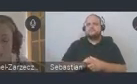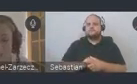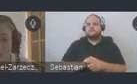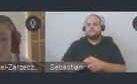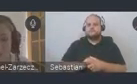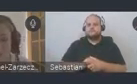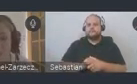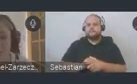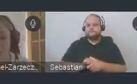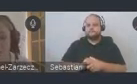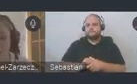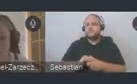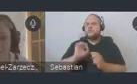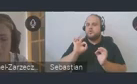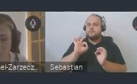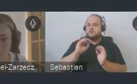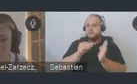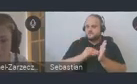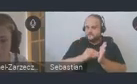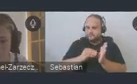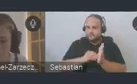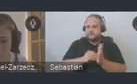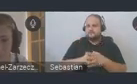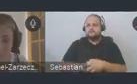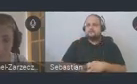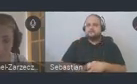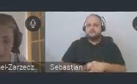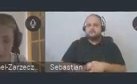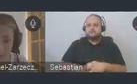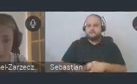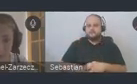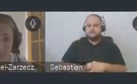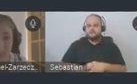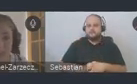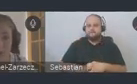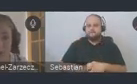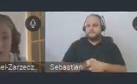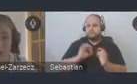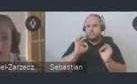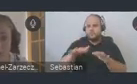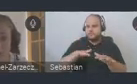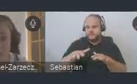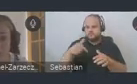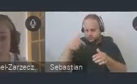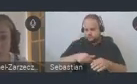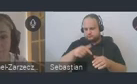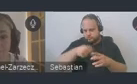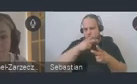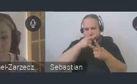I dobre praktyki, które mamy po naszym projekcie. To jest bardzo dobre miejsce i warto tam zaglądać.